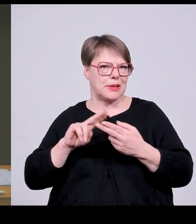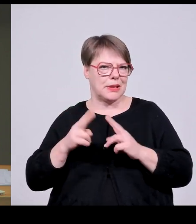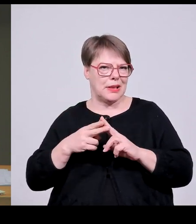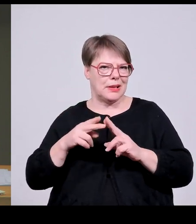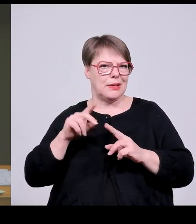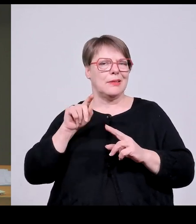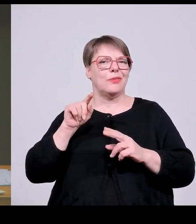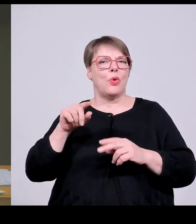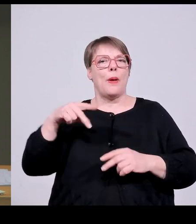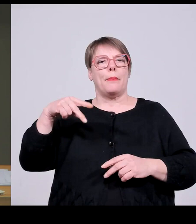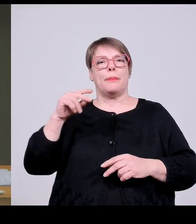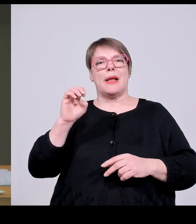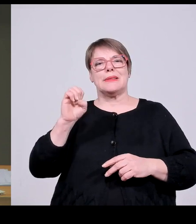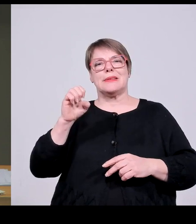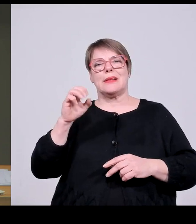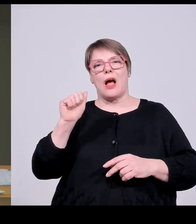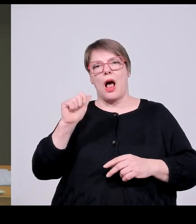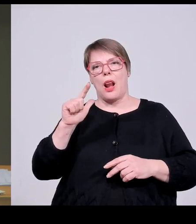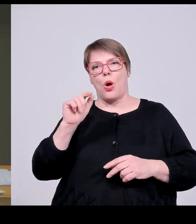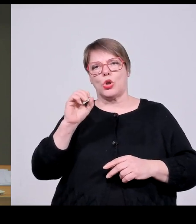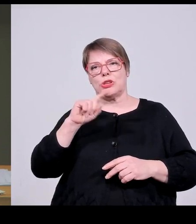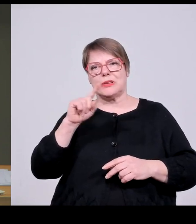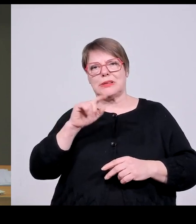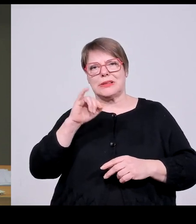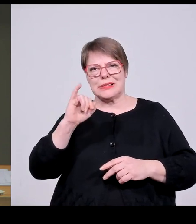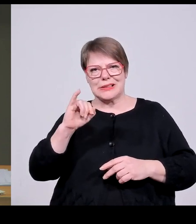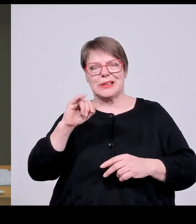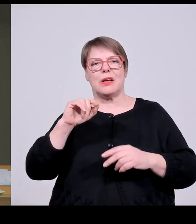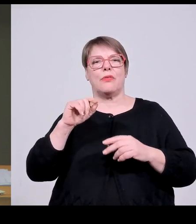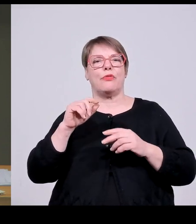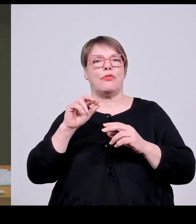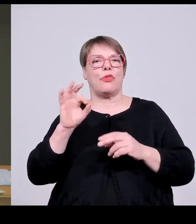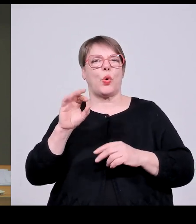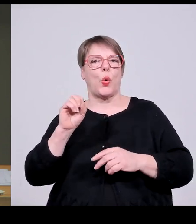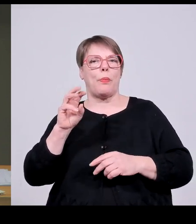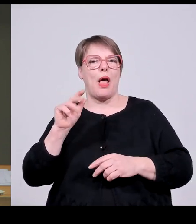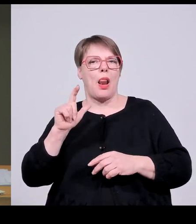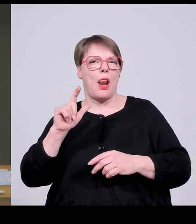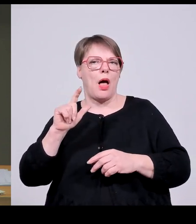acht unterschiedlich farbige Zettel, auf dem Sie für jeden Vorschlag ja, nein oder Enthaltung ankreuzen könne.